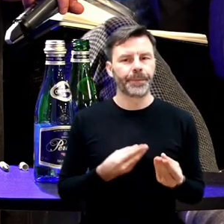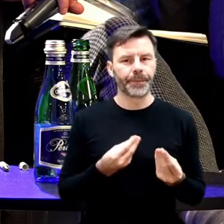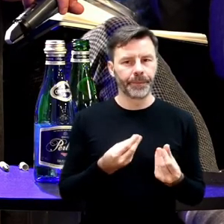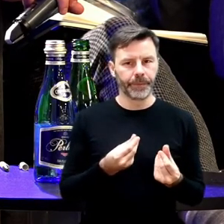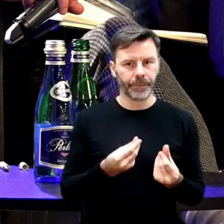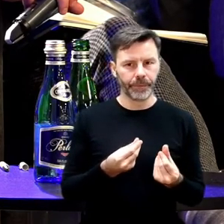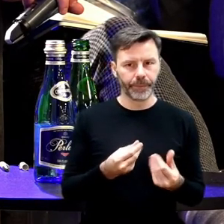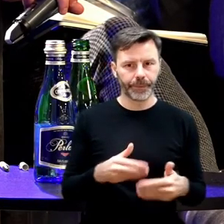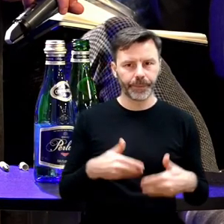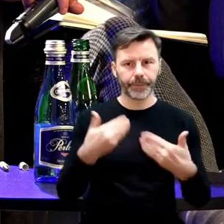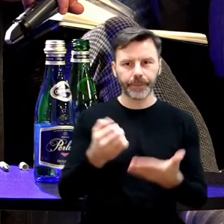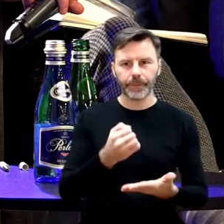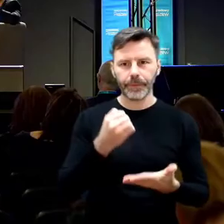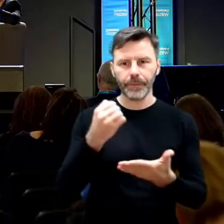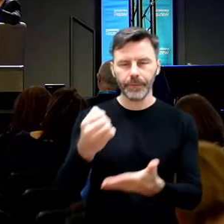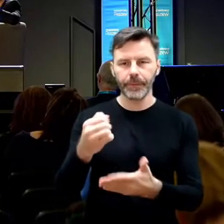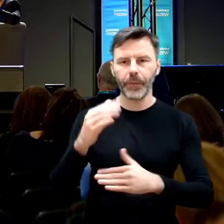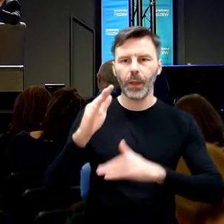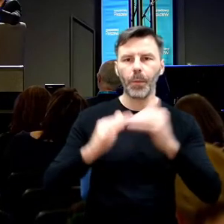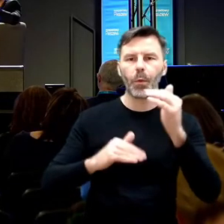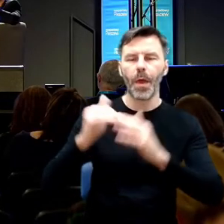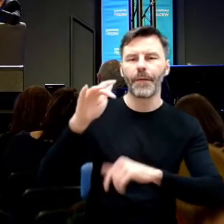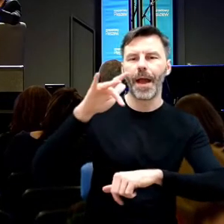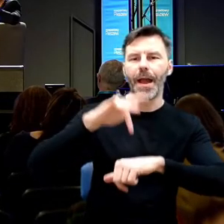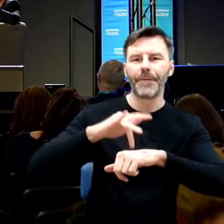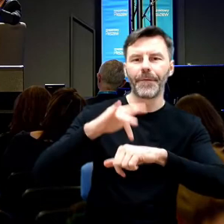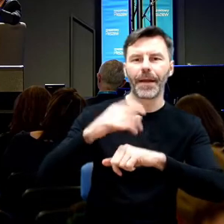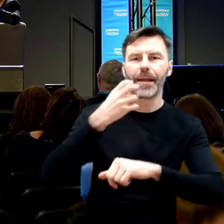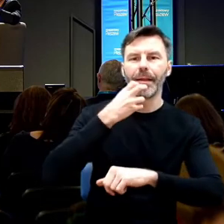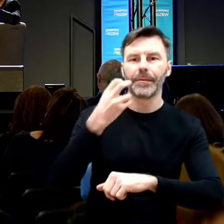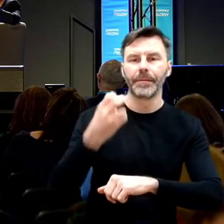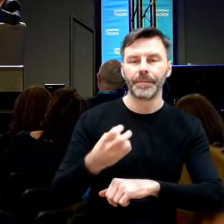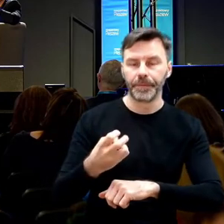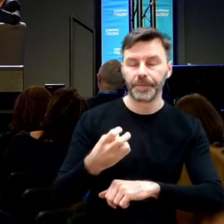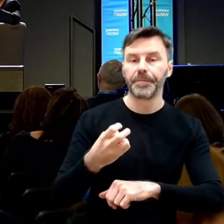na budownictwo efektywne energetycznie, ale to ma także